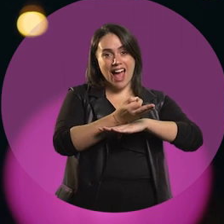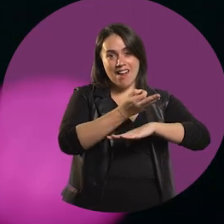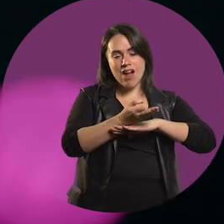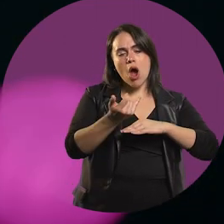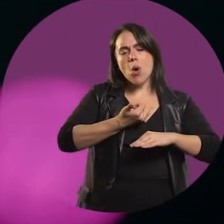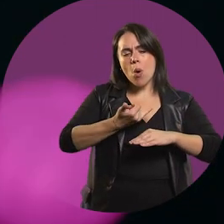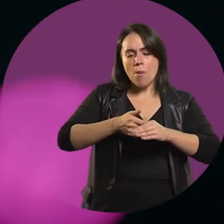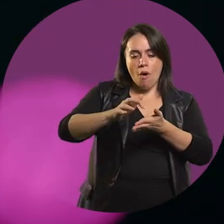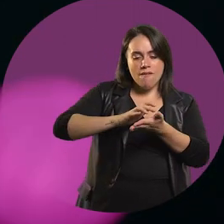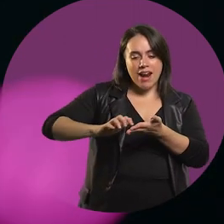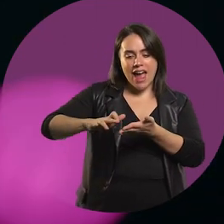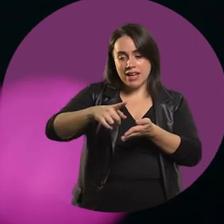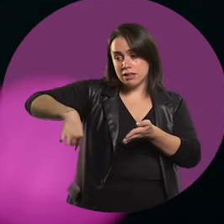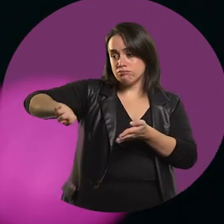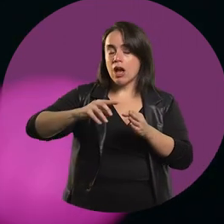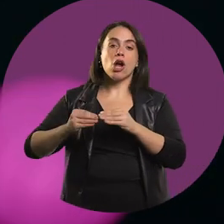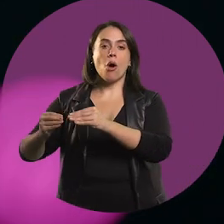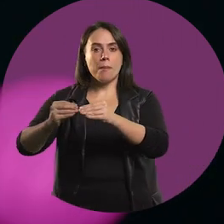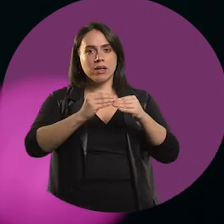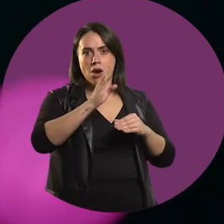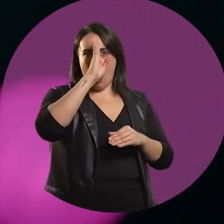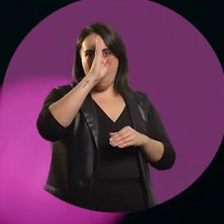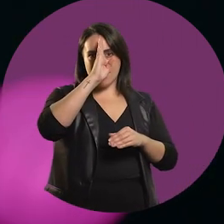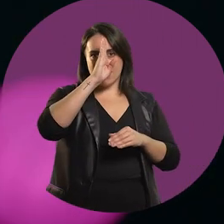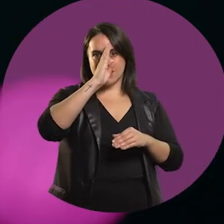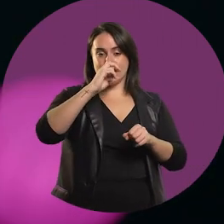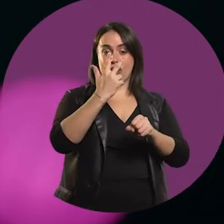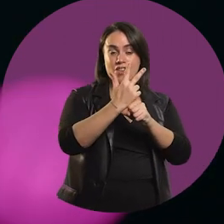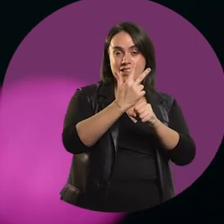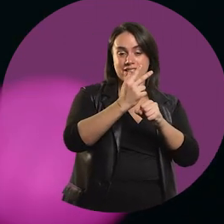empezamos a impartir talleres de braille y eso hizo que de tercero a sexto